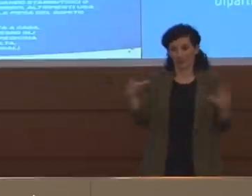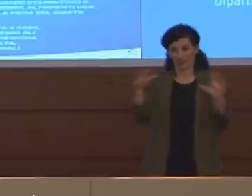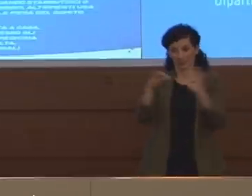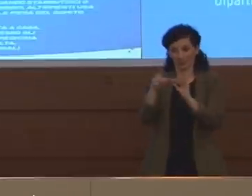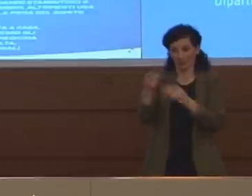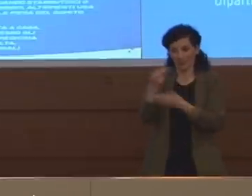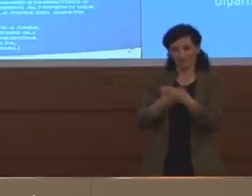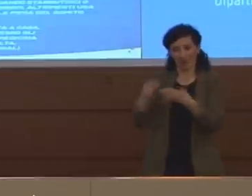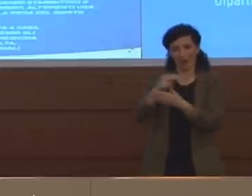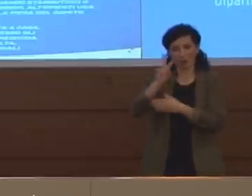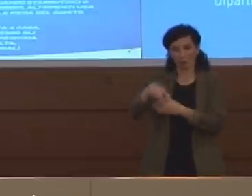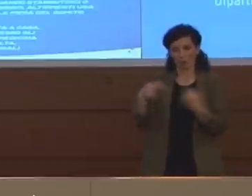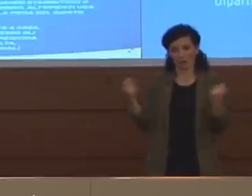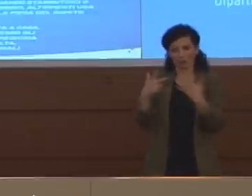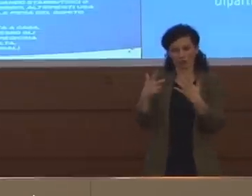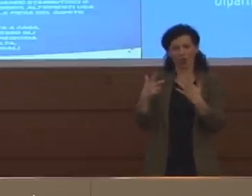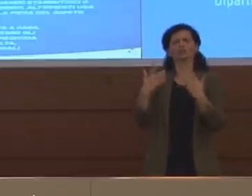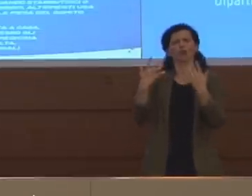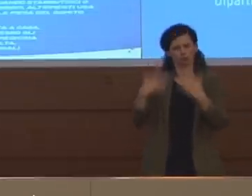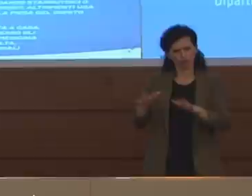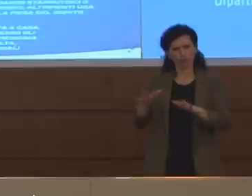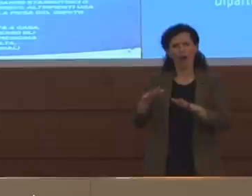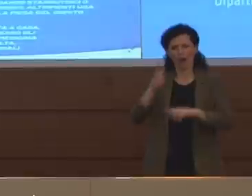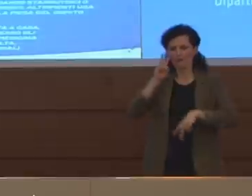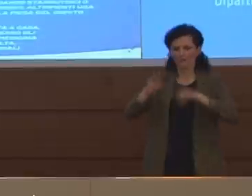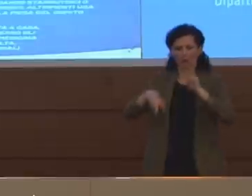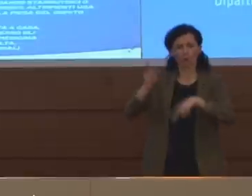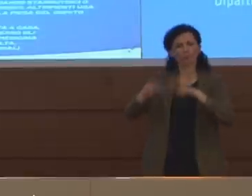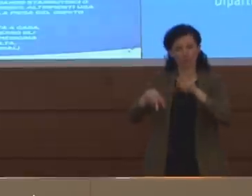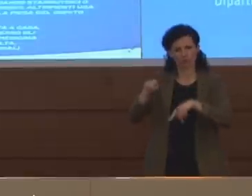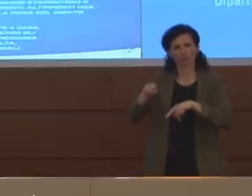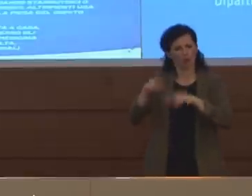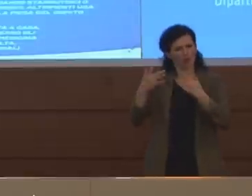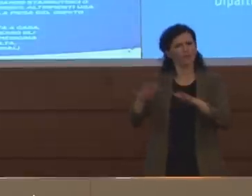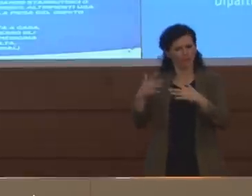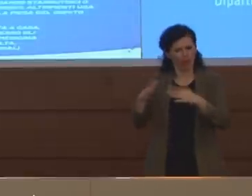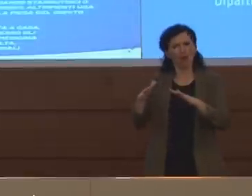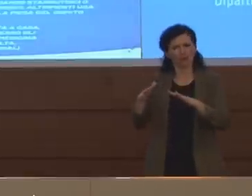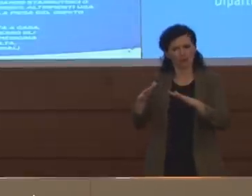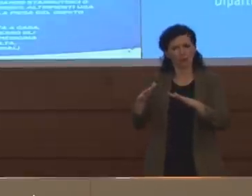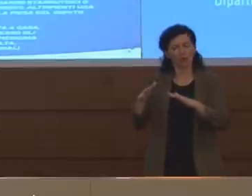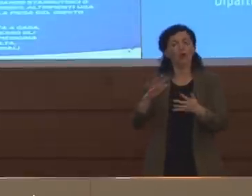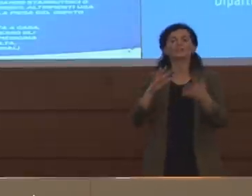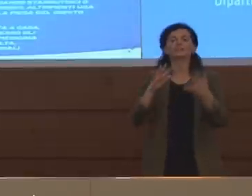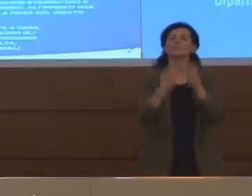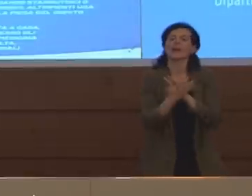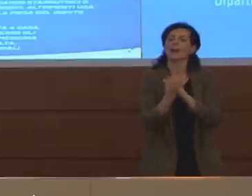fatte delle valutazioni e poi si è arrivati anche alla formulazione del